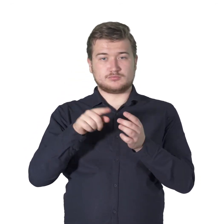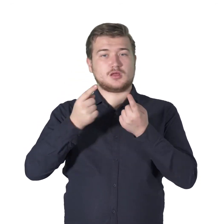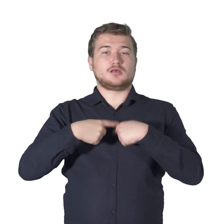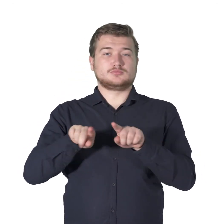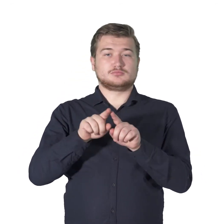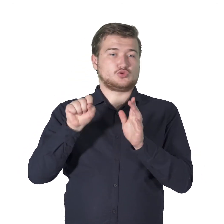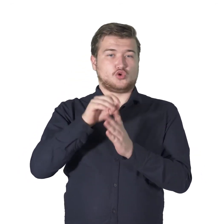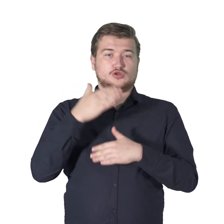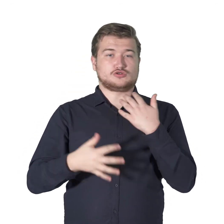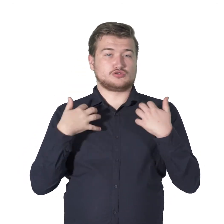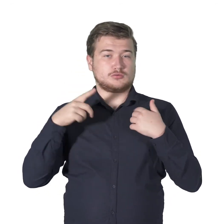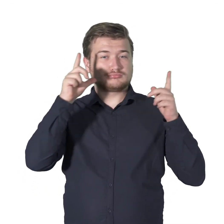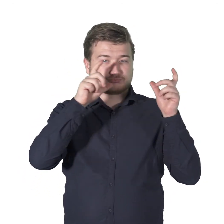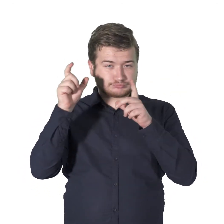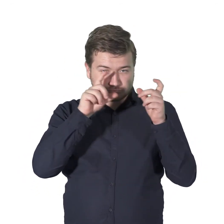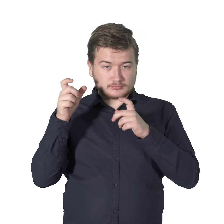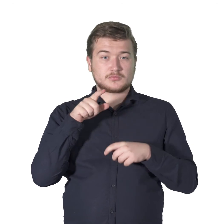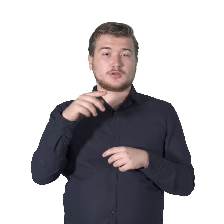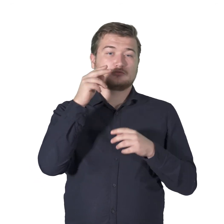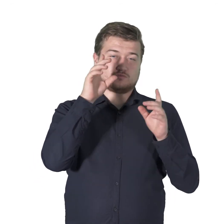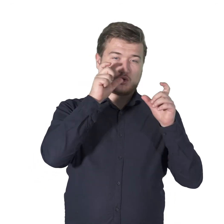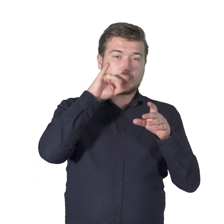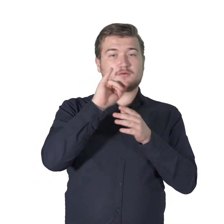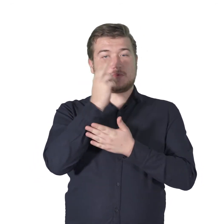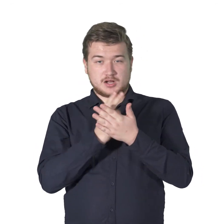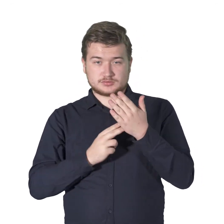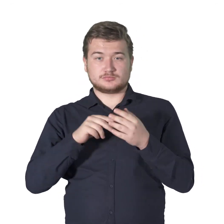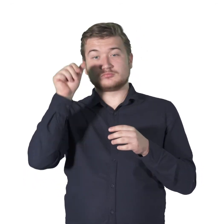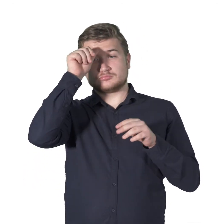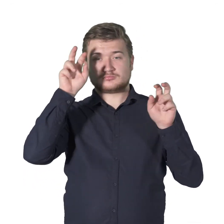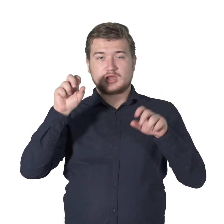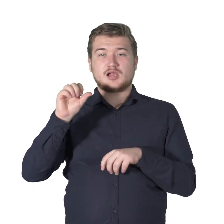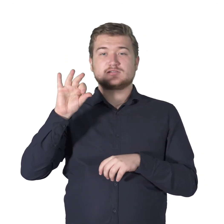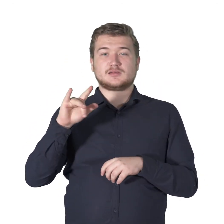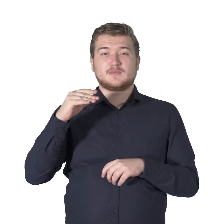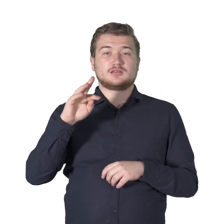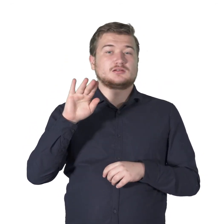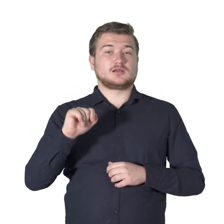Rrozpoczął wówczas realizację trwającego aż do końca życia fotograficzno-malarskiego cyklu pod nazwą „Asymetria”.